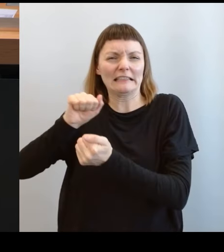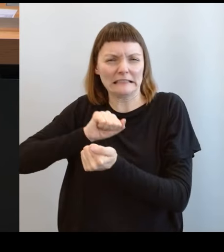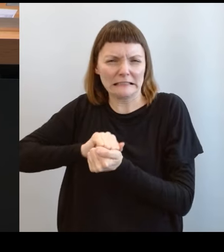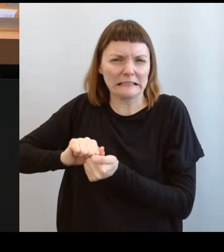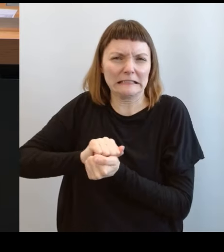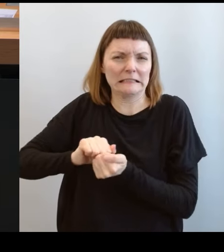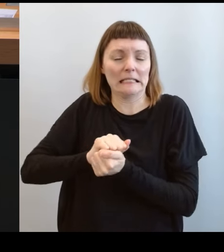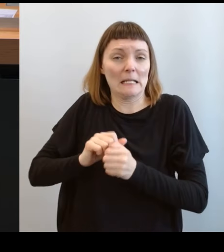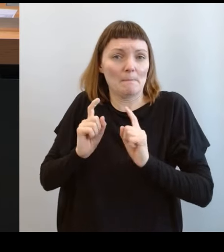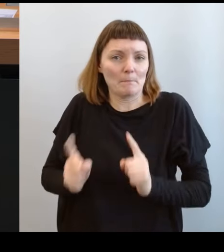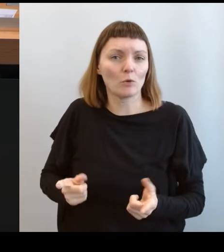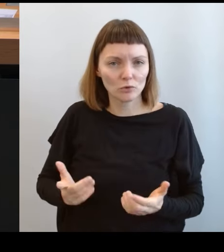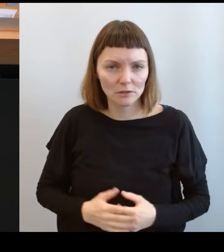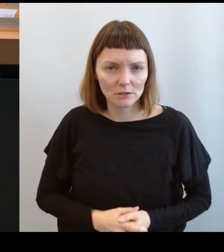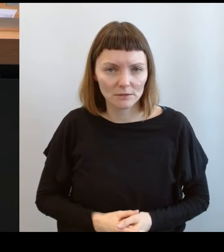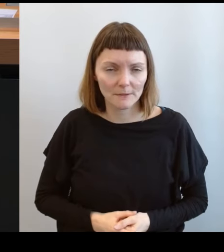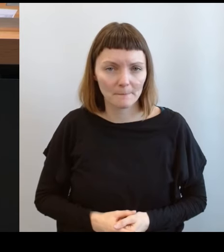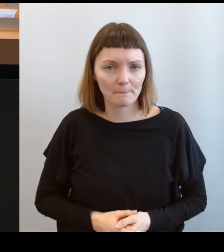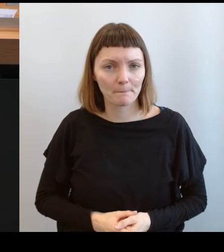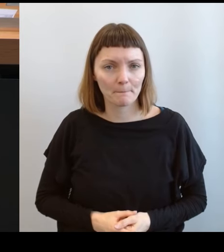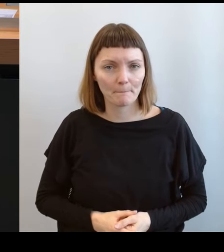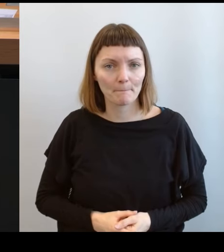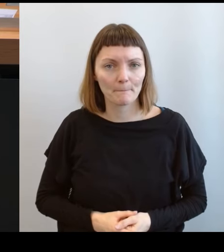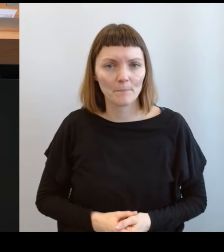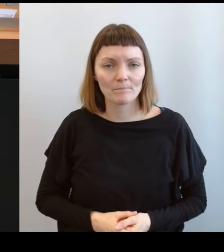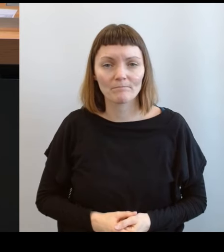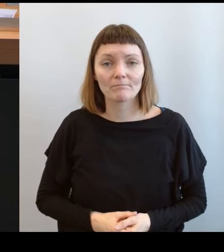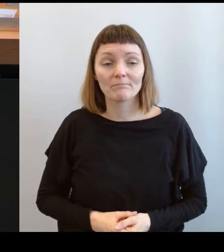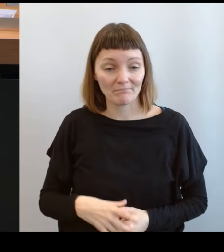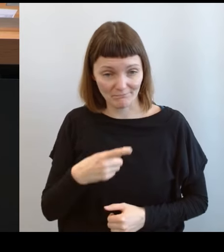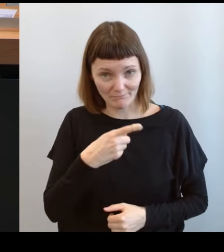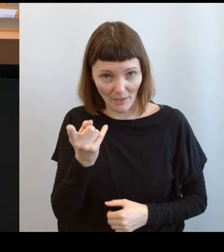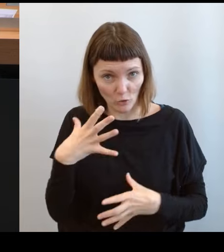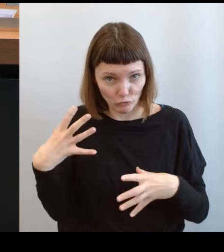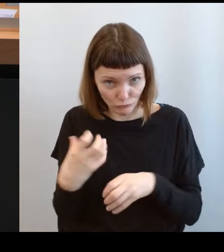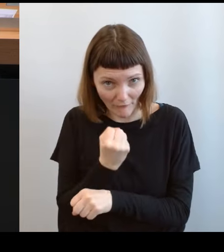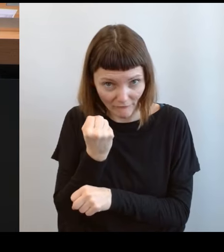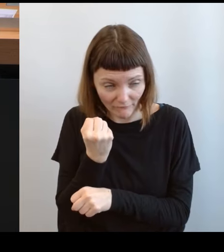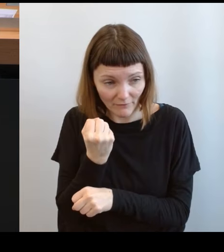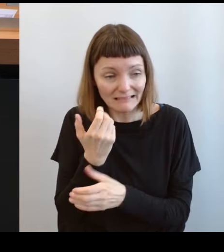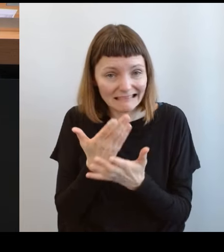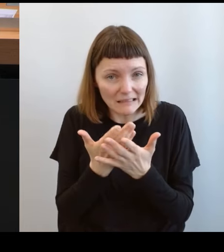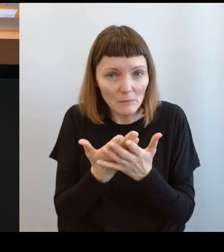Sie schaffen die Ursachen und machen andere für die Symptome verantwortlich. Ihren Antrag werden wir